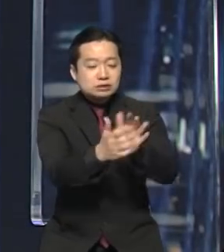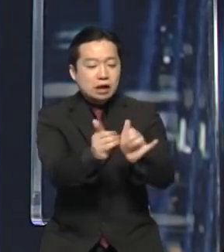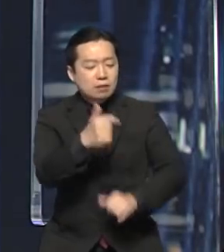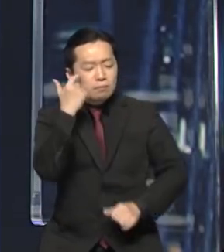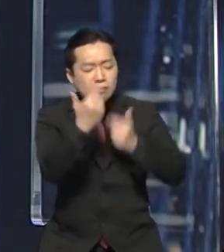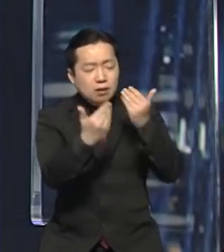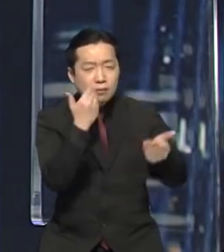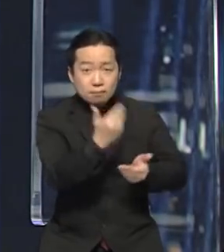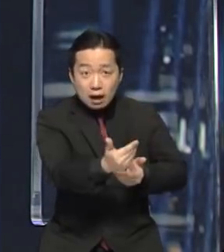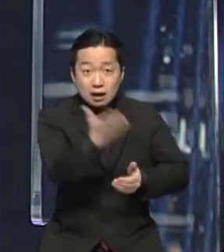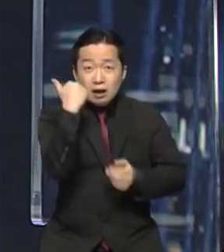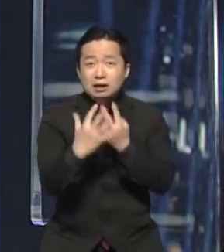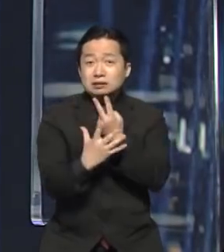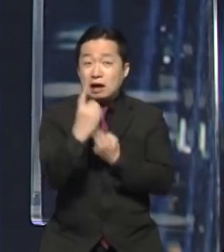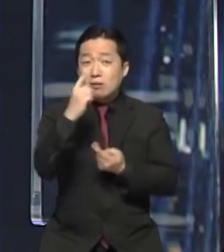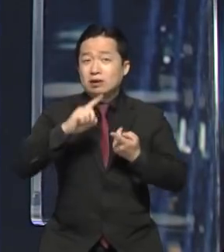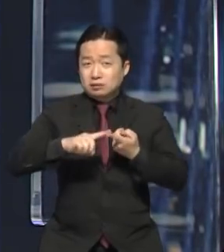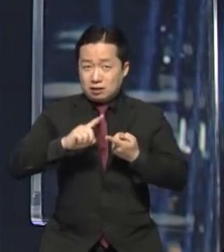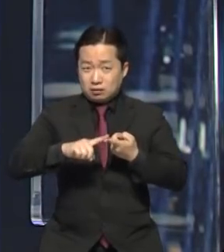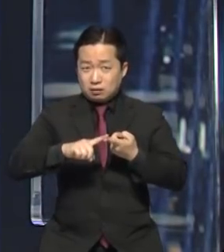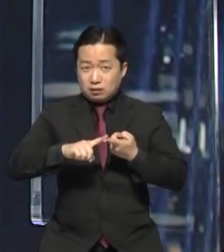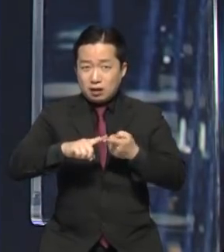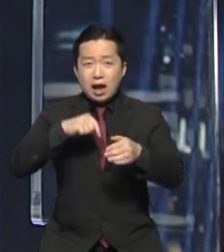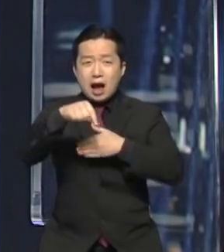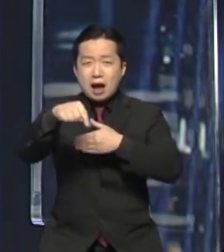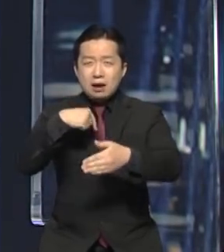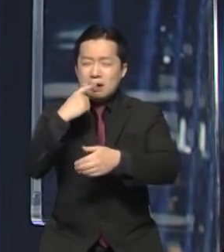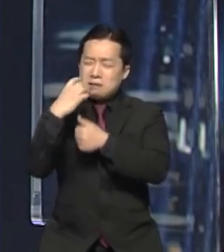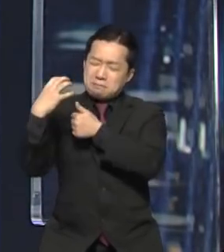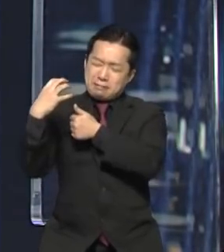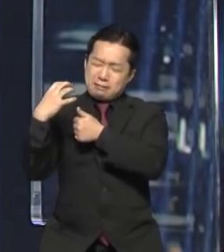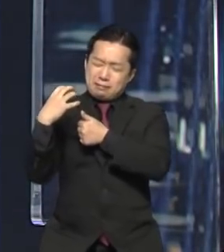그동안 단일화에 대한 당 안팎의 압박이 너무 컸다고 했습니다.